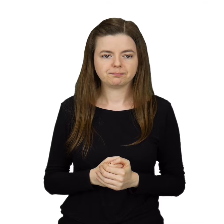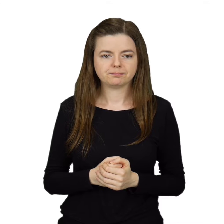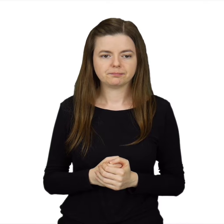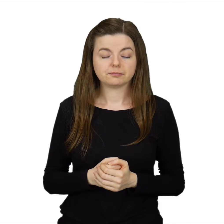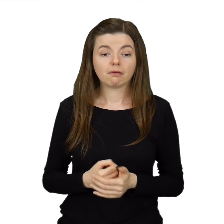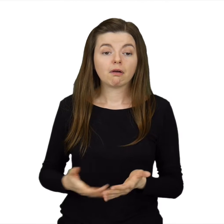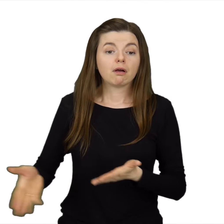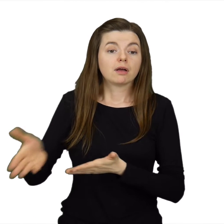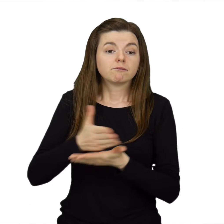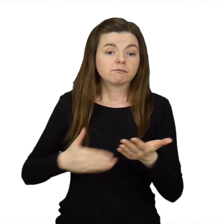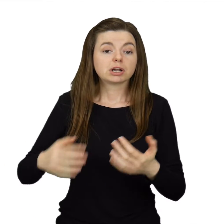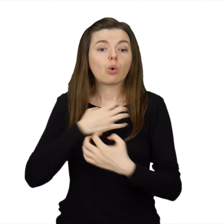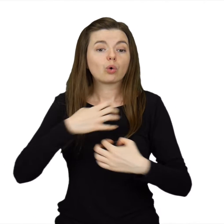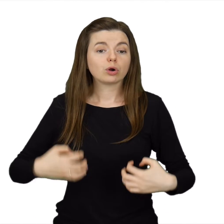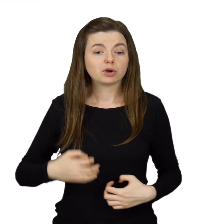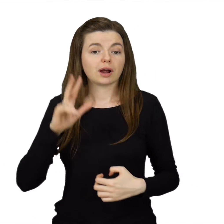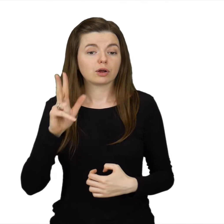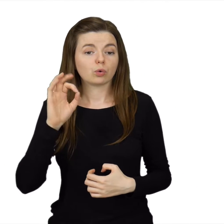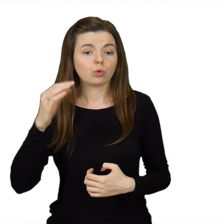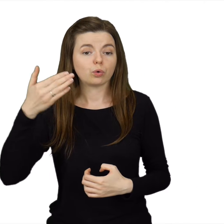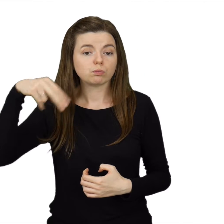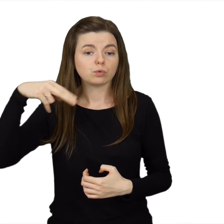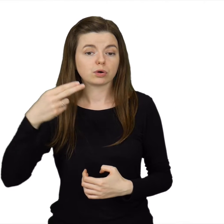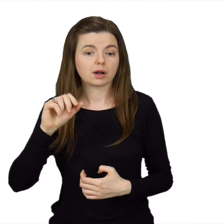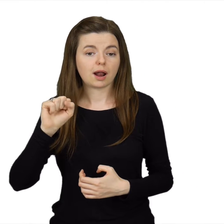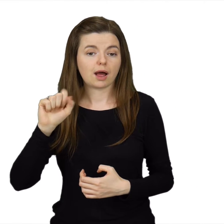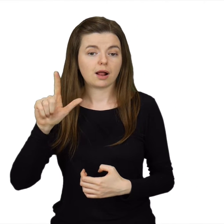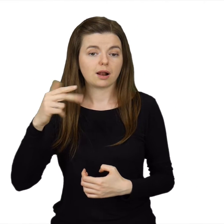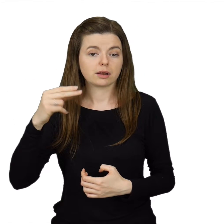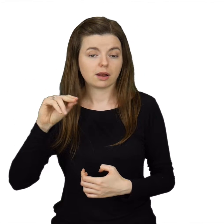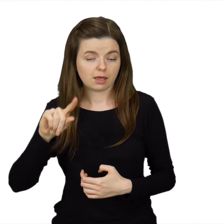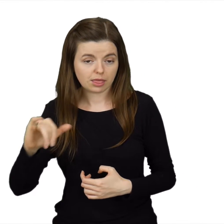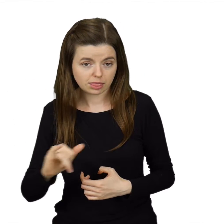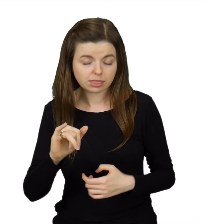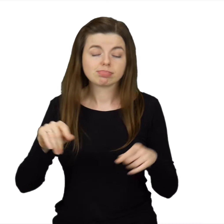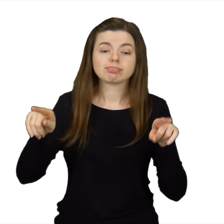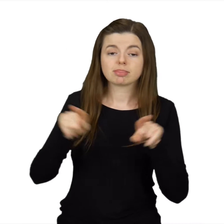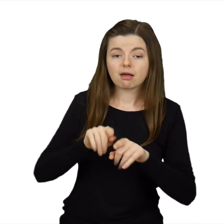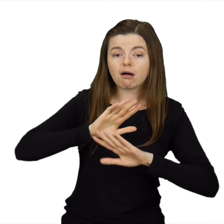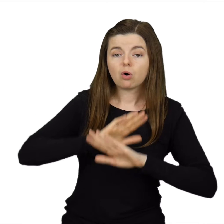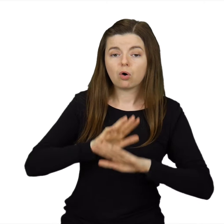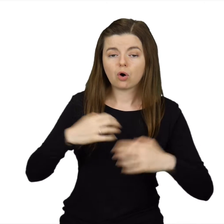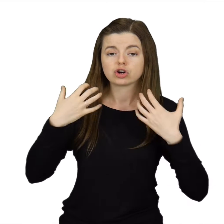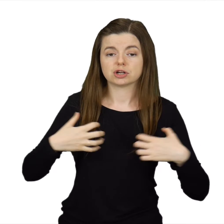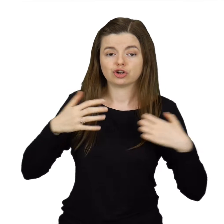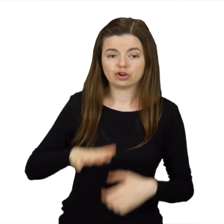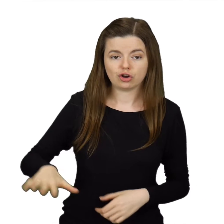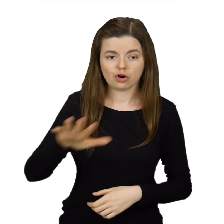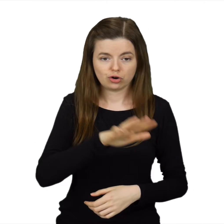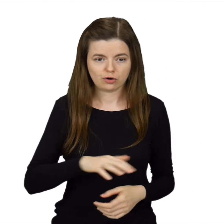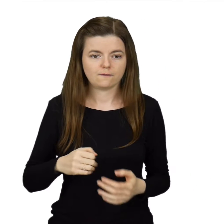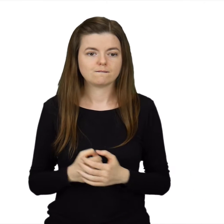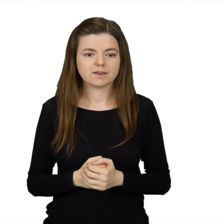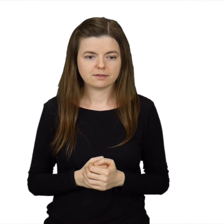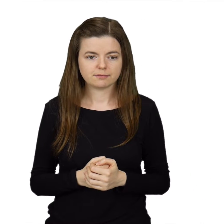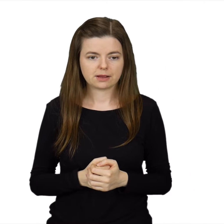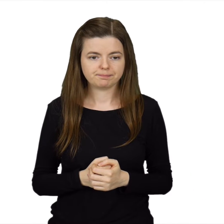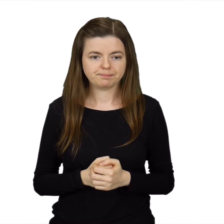WYDZIAŁ GOSPODARKI KOMUNALNEJ I OCHRONY ŚRODOWISKA